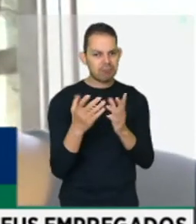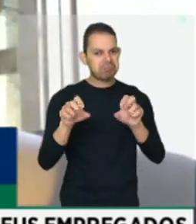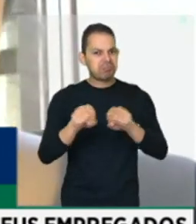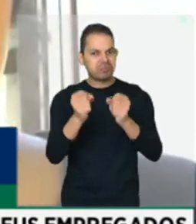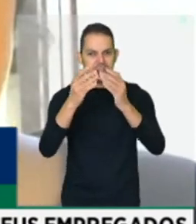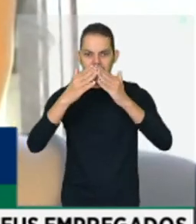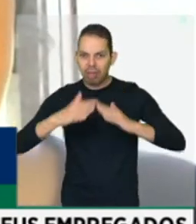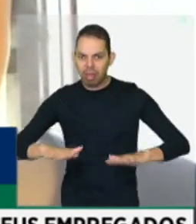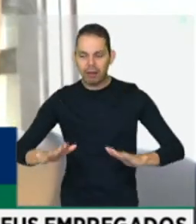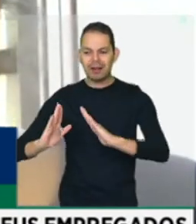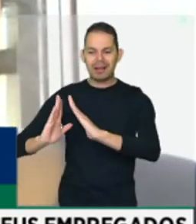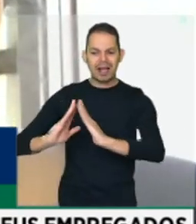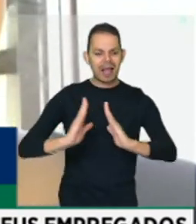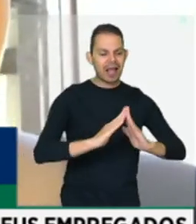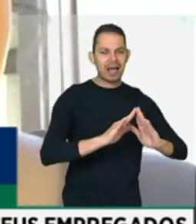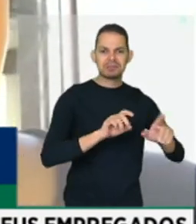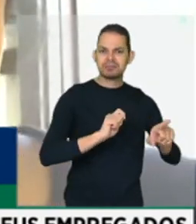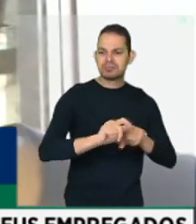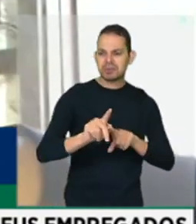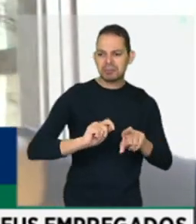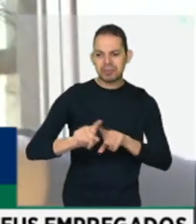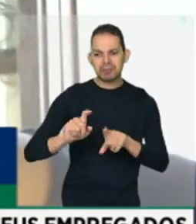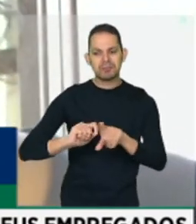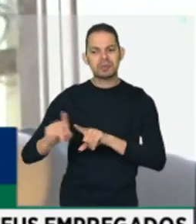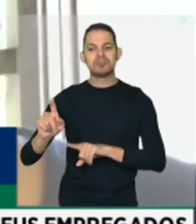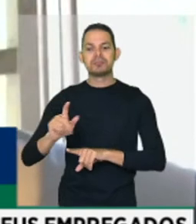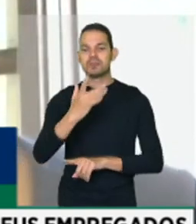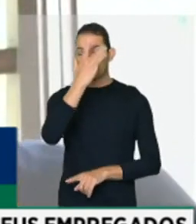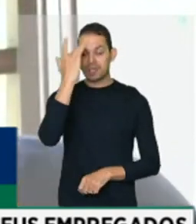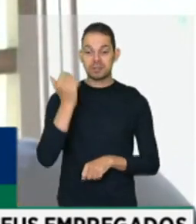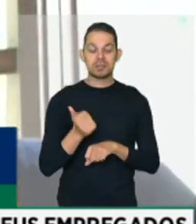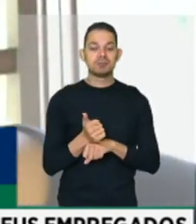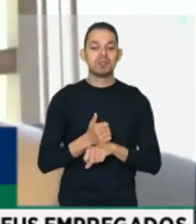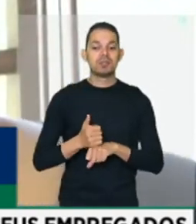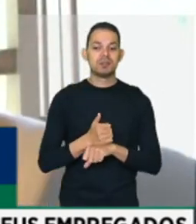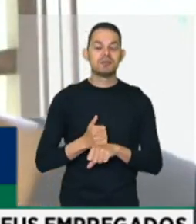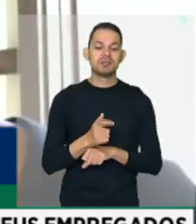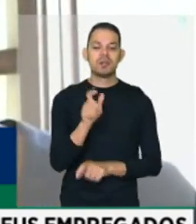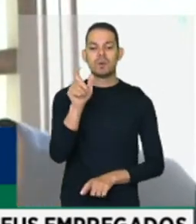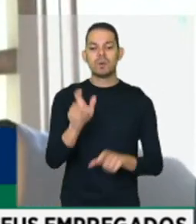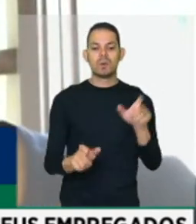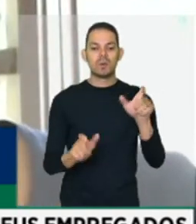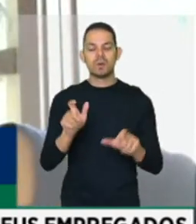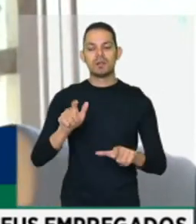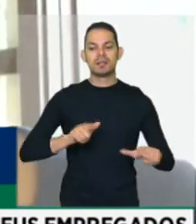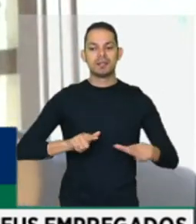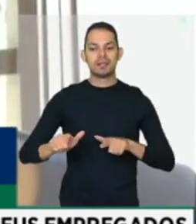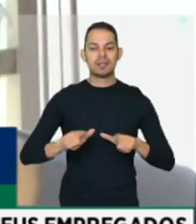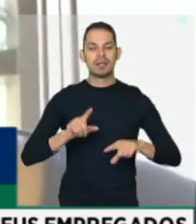CERRADO [CAMPAINHA] DERRUBOU LUGARES DE MORADIA DE PROFISSIONAIS DE... TRABALHADORAS DE MATERIAIS